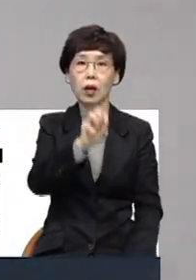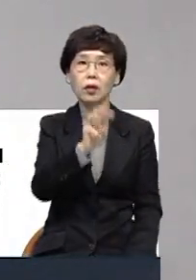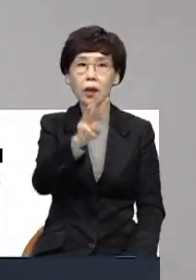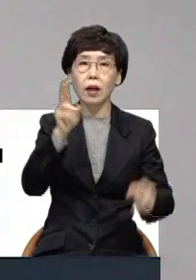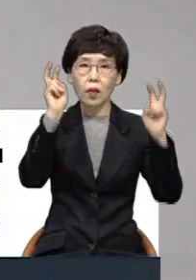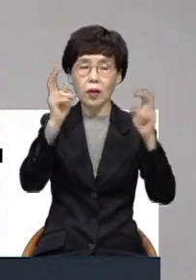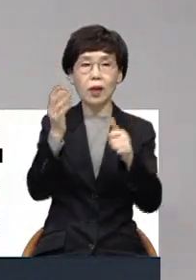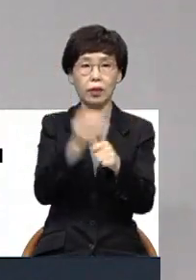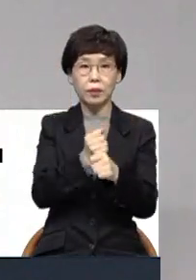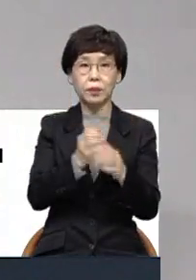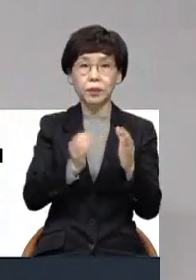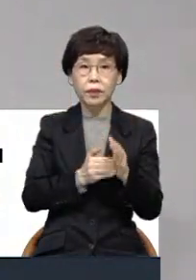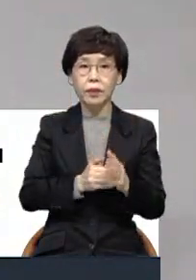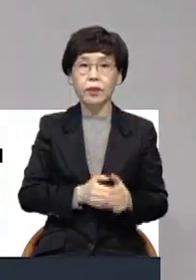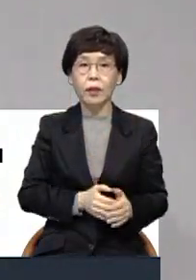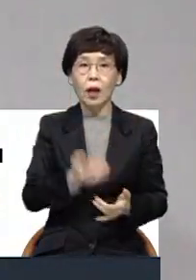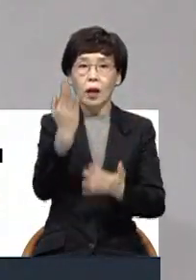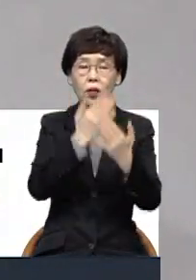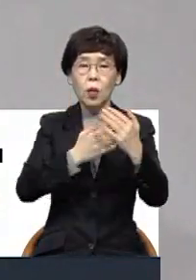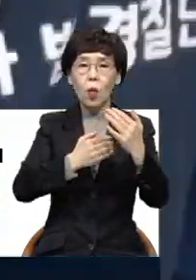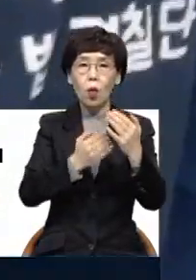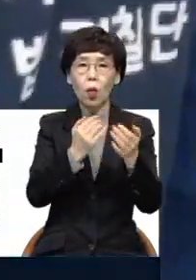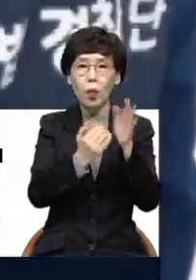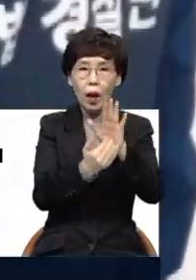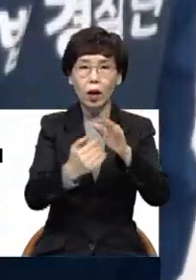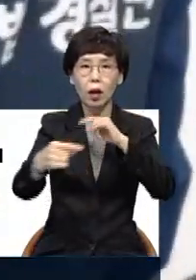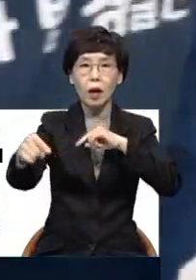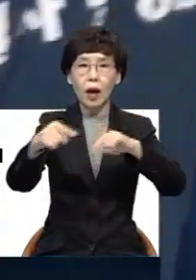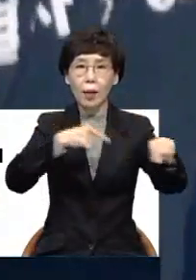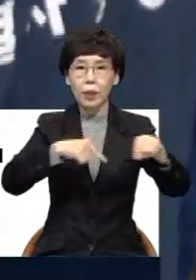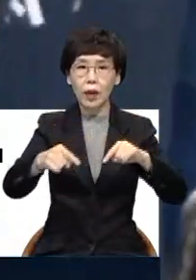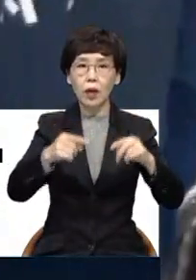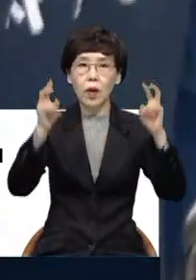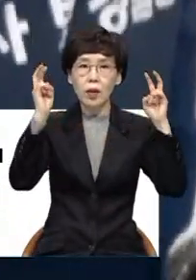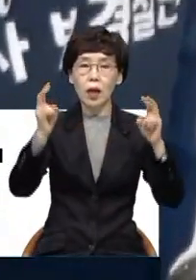적발했습니다. 한 소방관리업체는 소화기 962개,